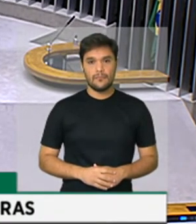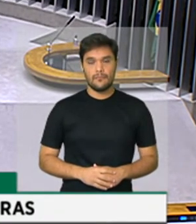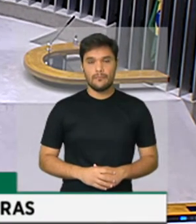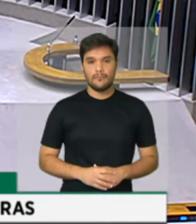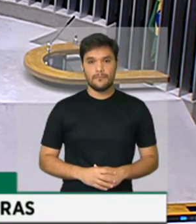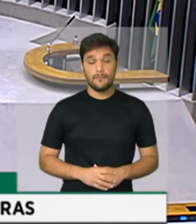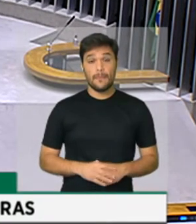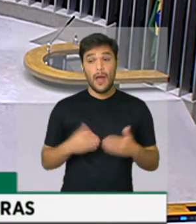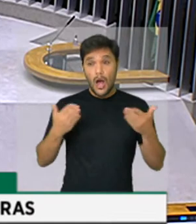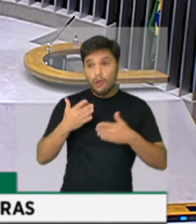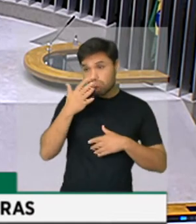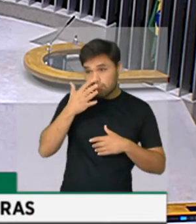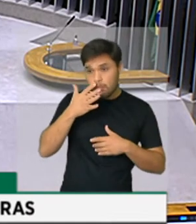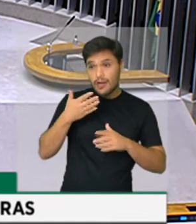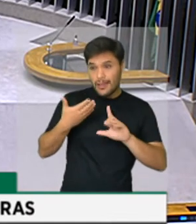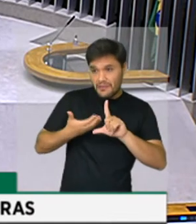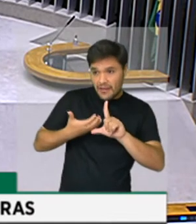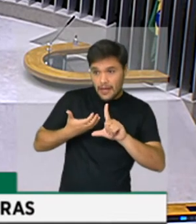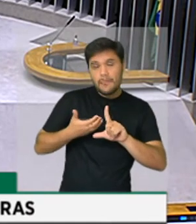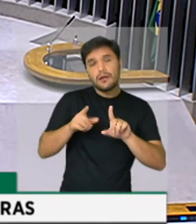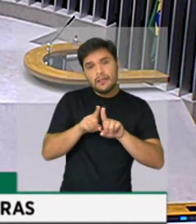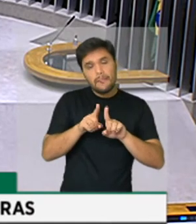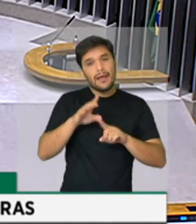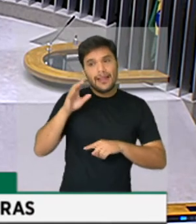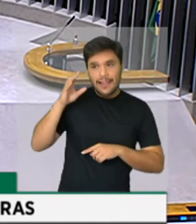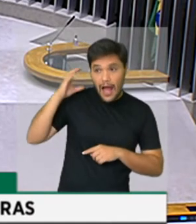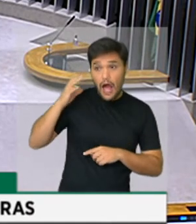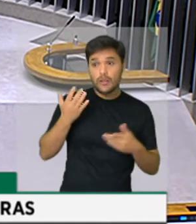BORGES. -- [PRESIDENTE]: PARA DISCUTIR A FAVOR DEPUTADO